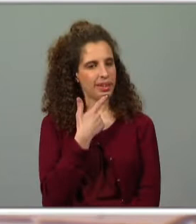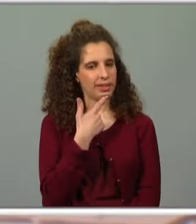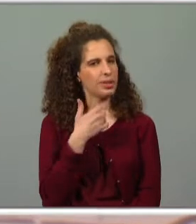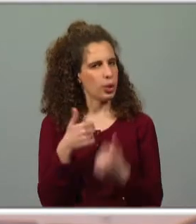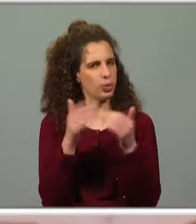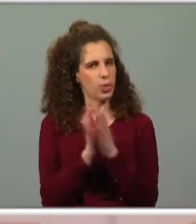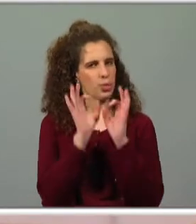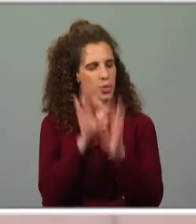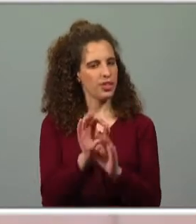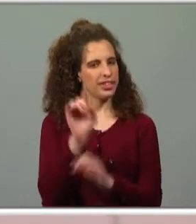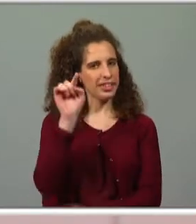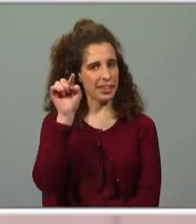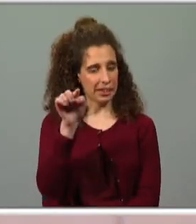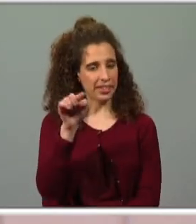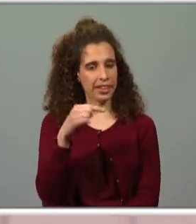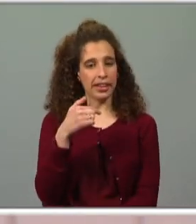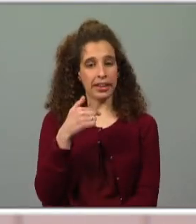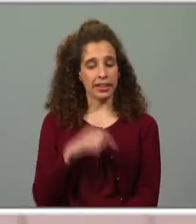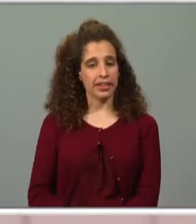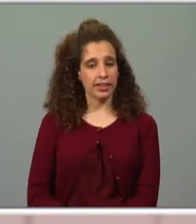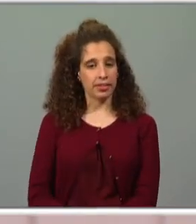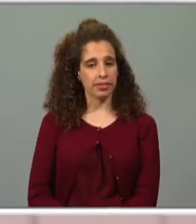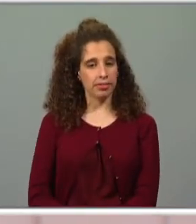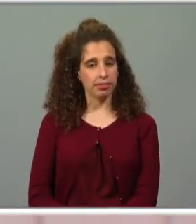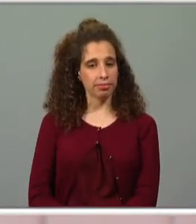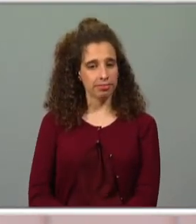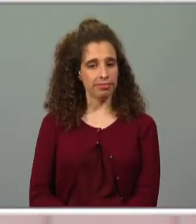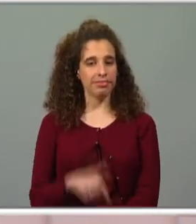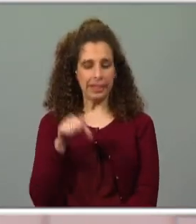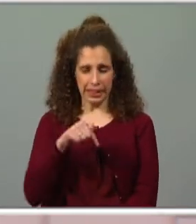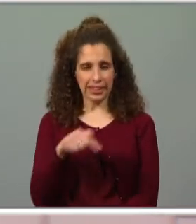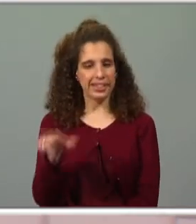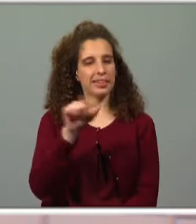todos a postos desse lado e então esse aposto diz desse lado e deste lado o meu 每個人都準備好在那一邊然後這個我敢打賭它說在這邊和這邊是我的